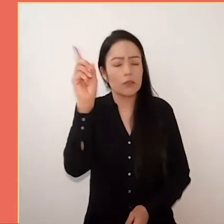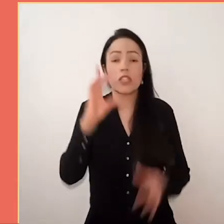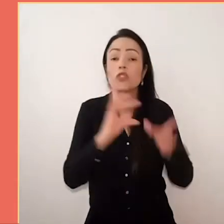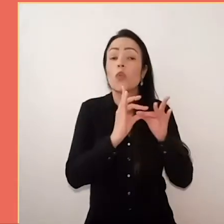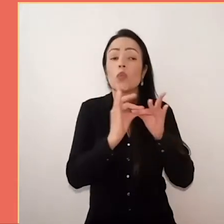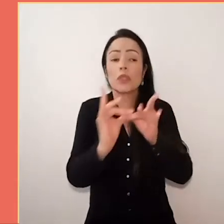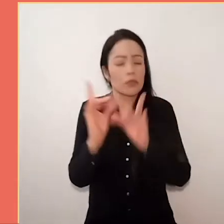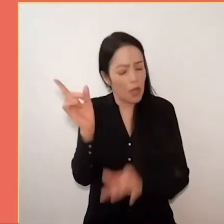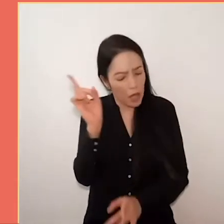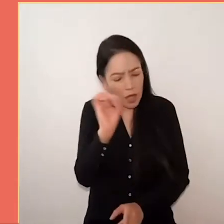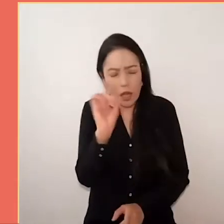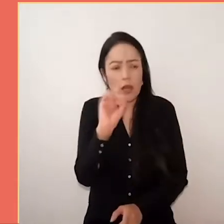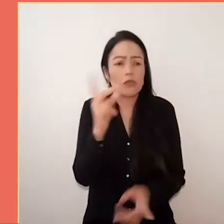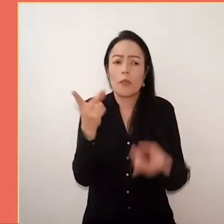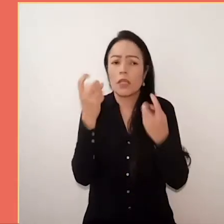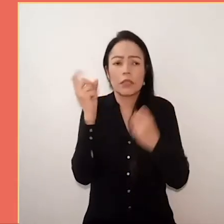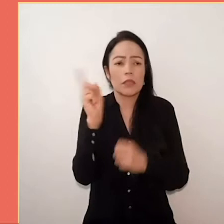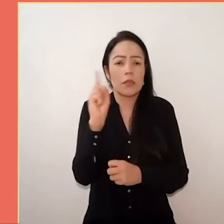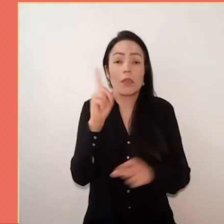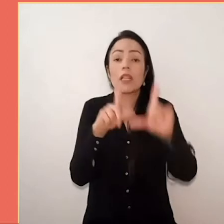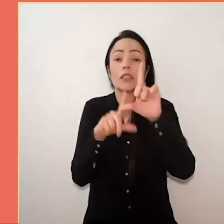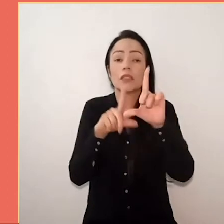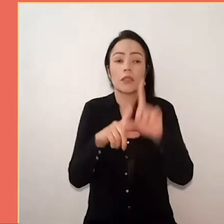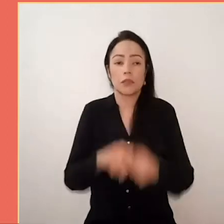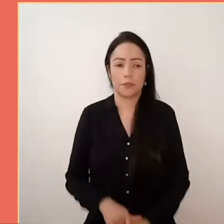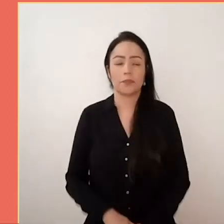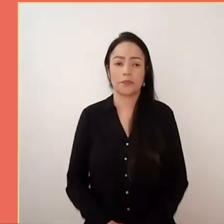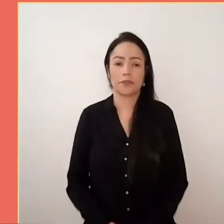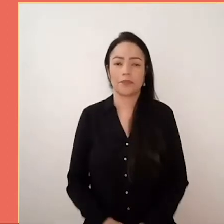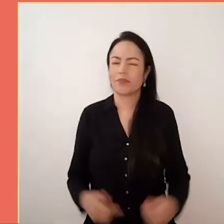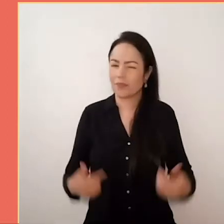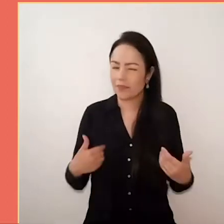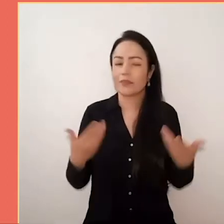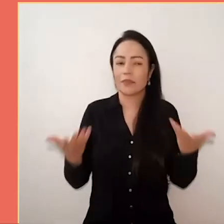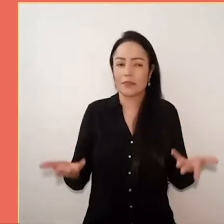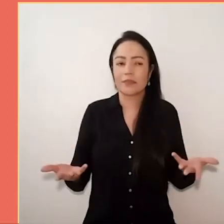eu não me reconheço nessa literatura. Então, eu tenho que ter… e que tenha